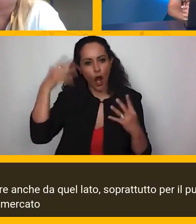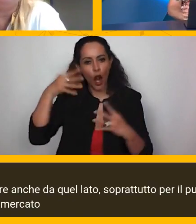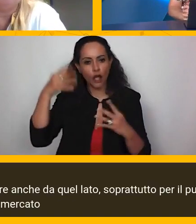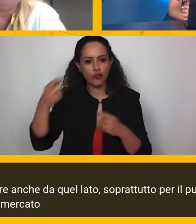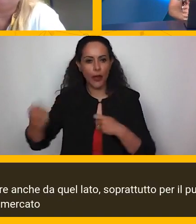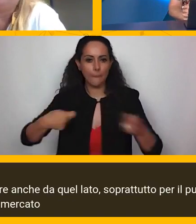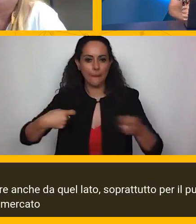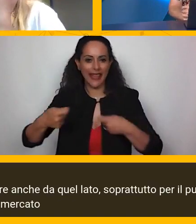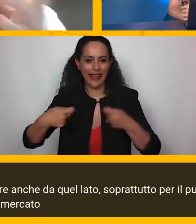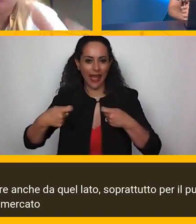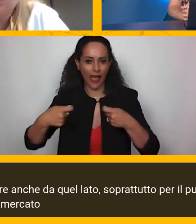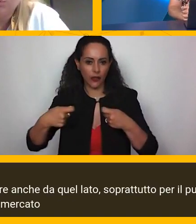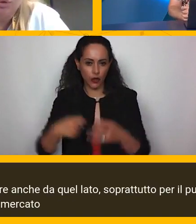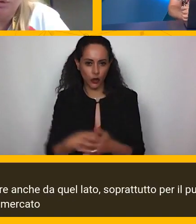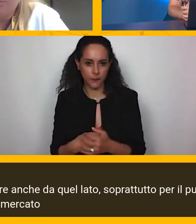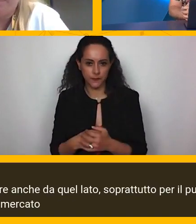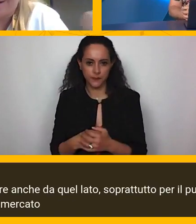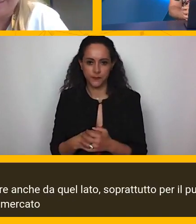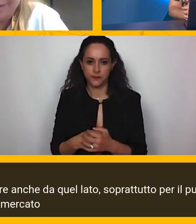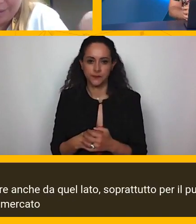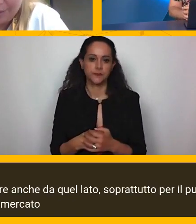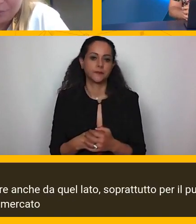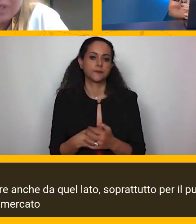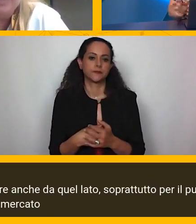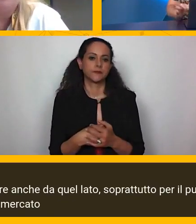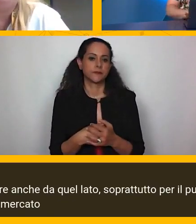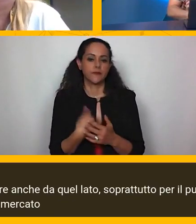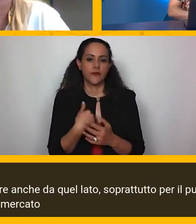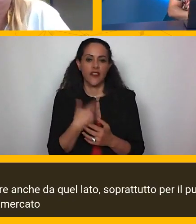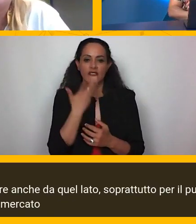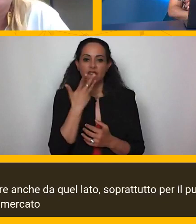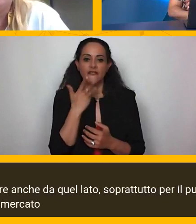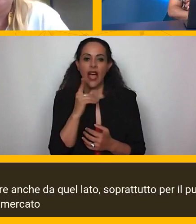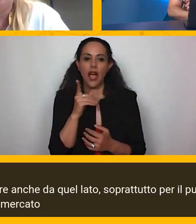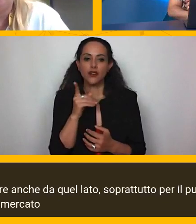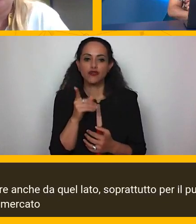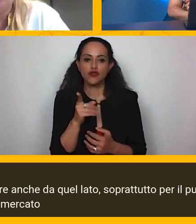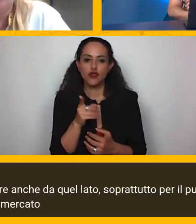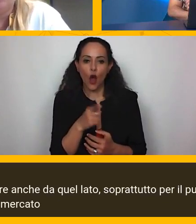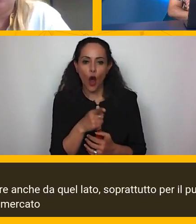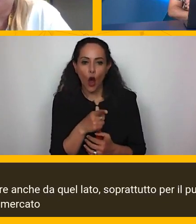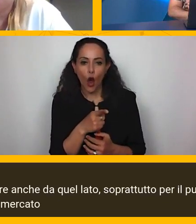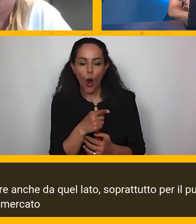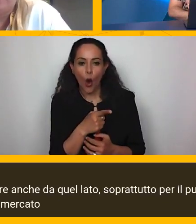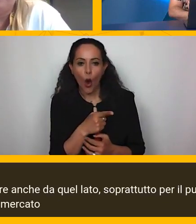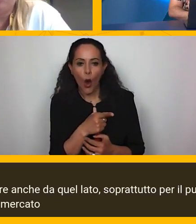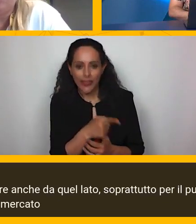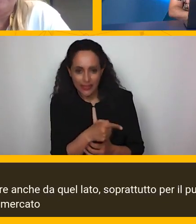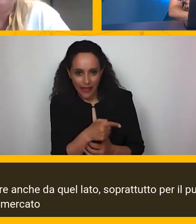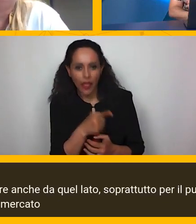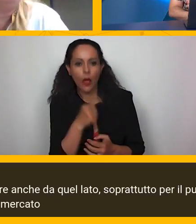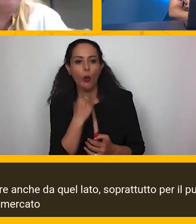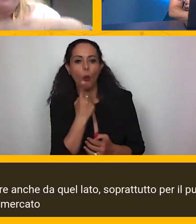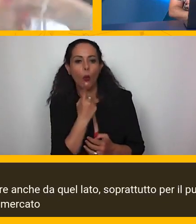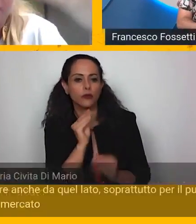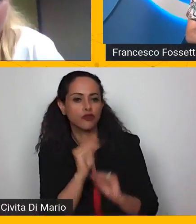mercato Francesco ti faccio una domanda molto pratica sì per